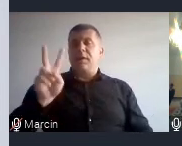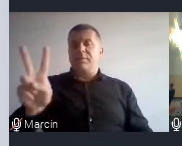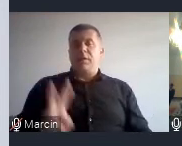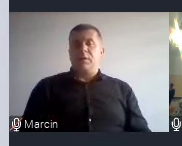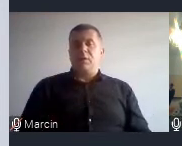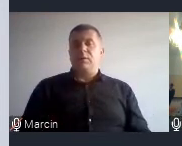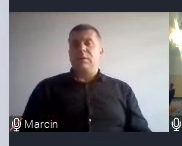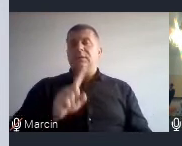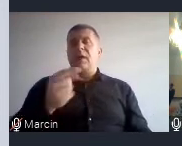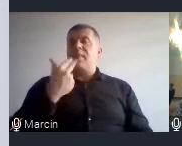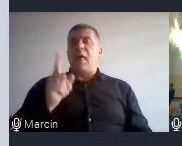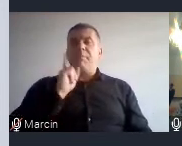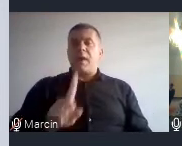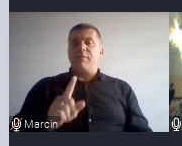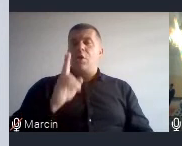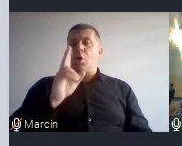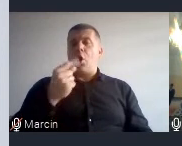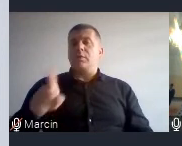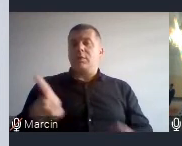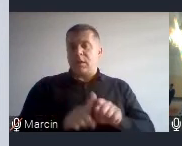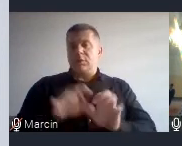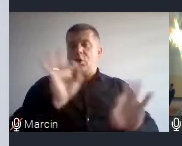Za nieprawidłowe kody również obowiązują korekty finansowe.